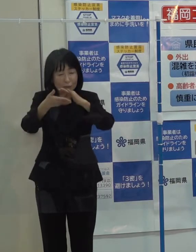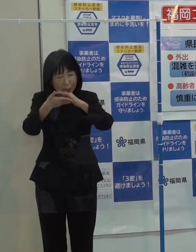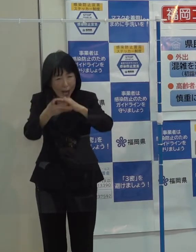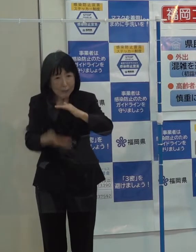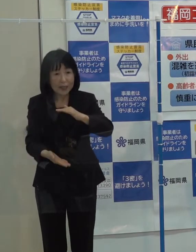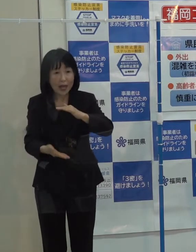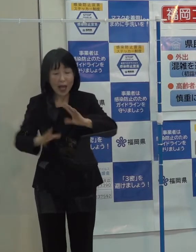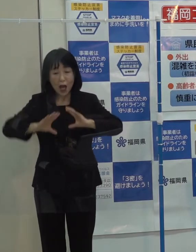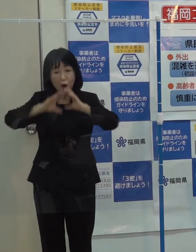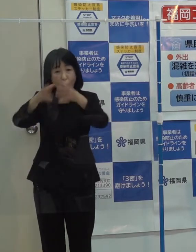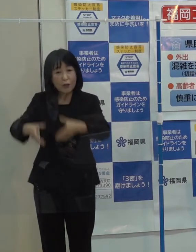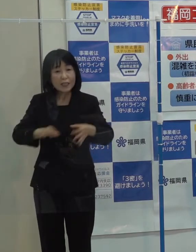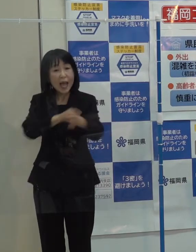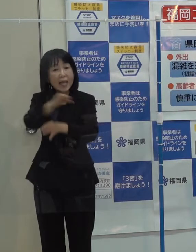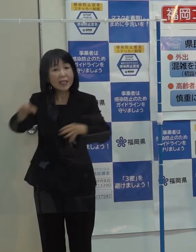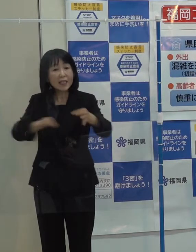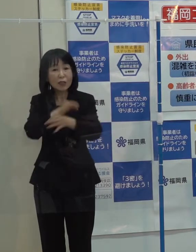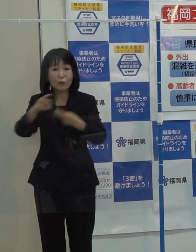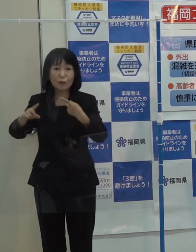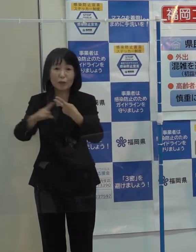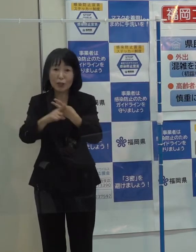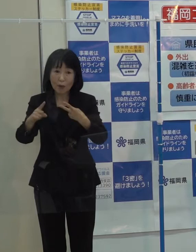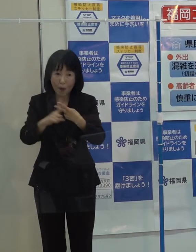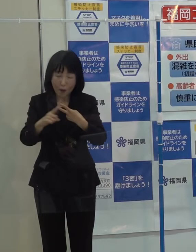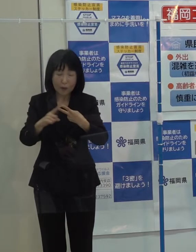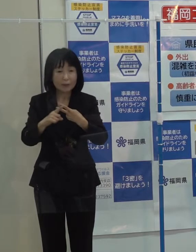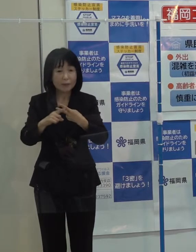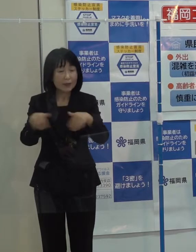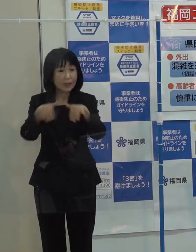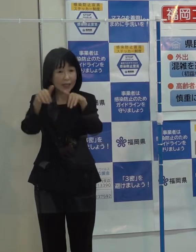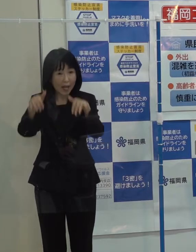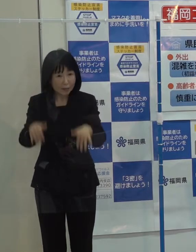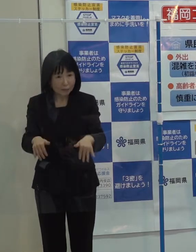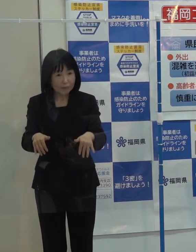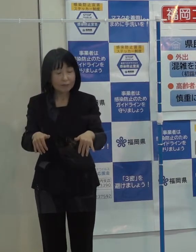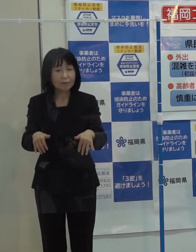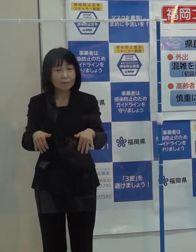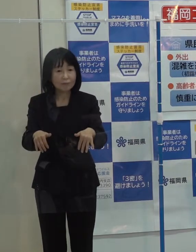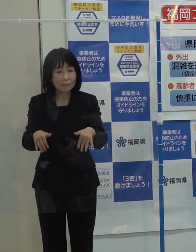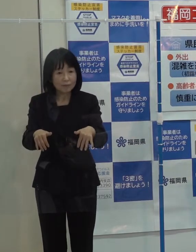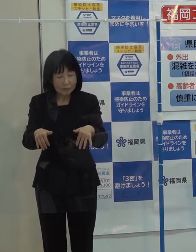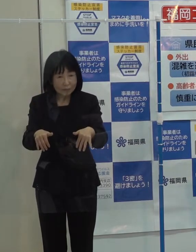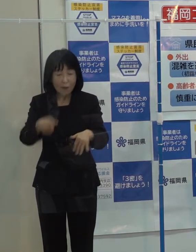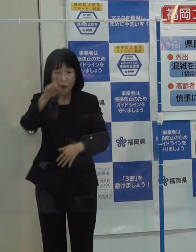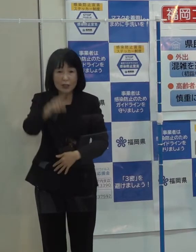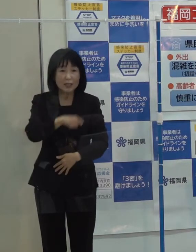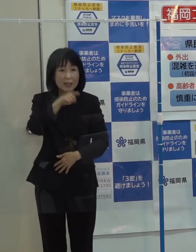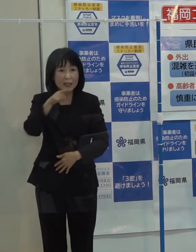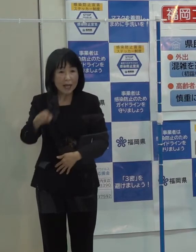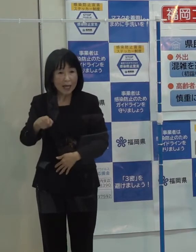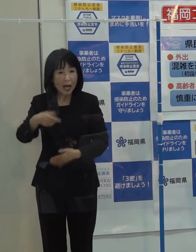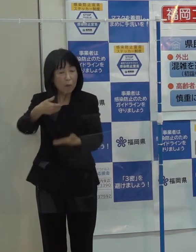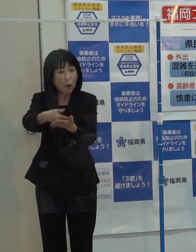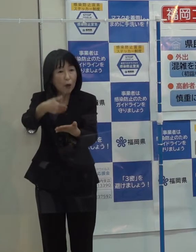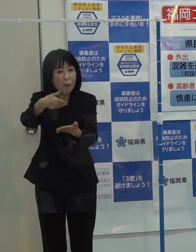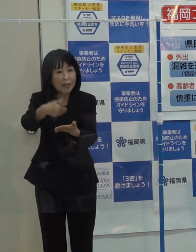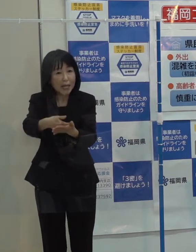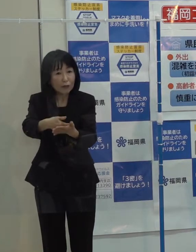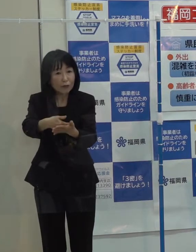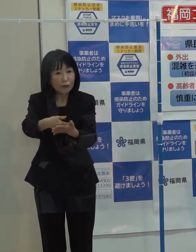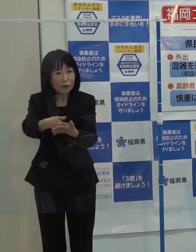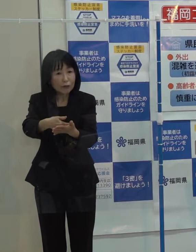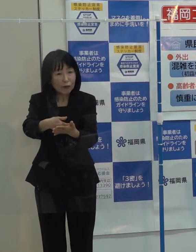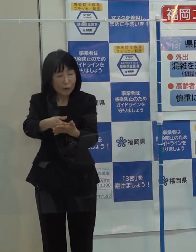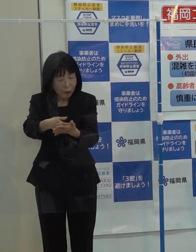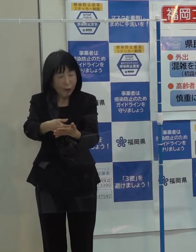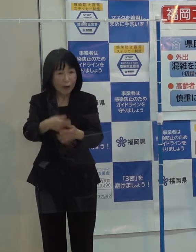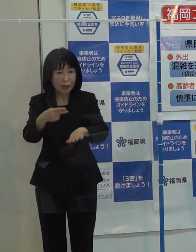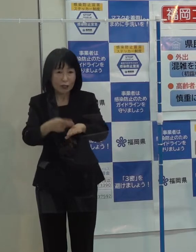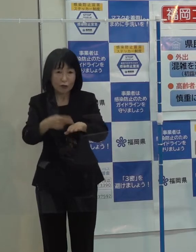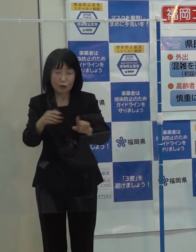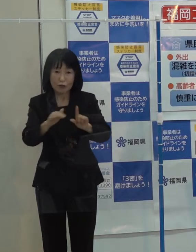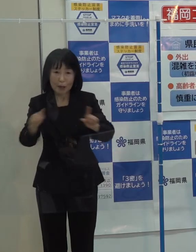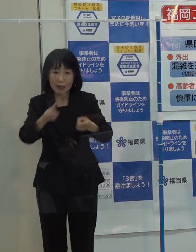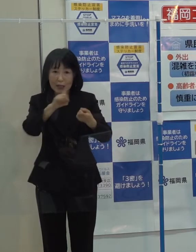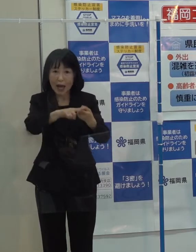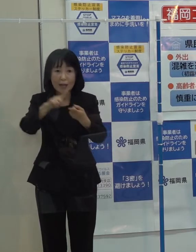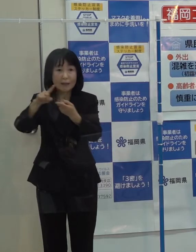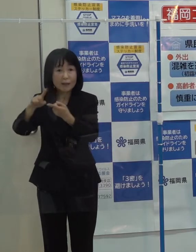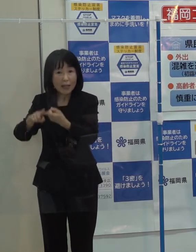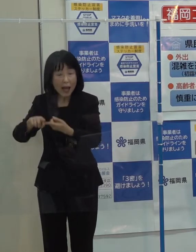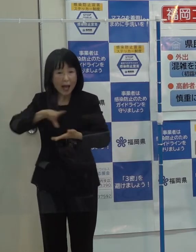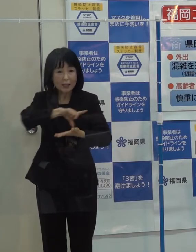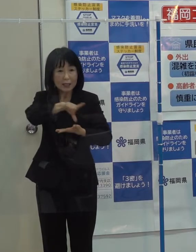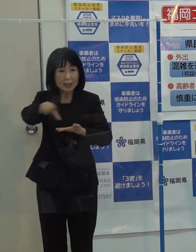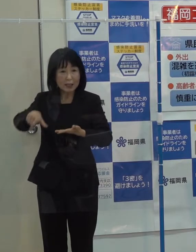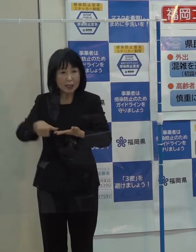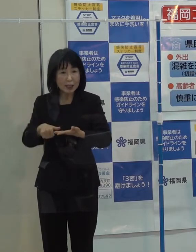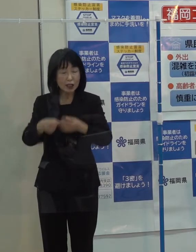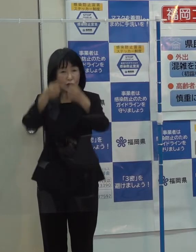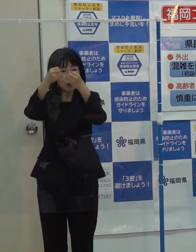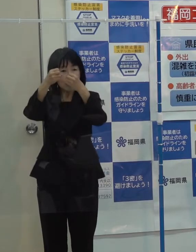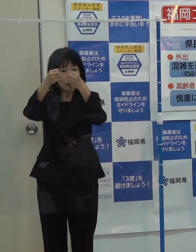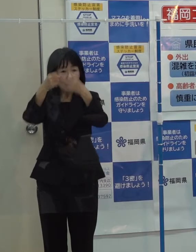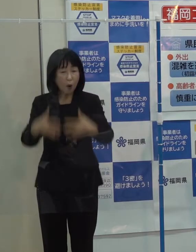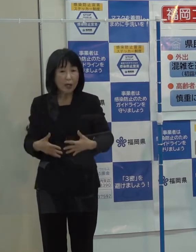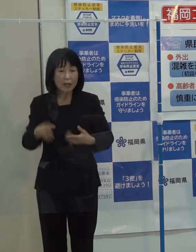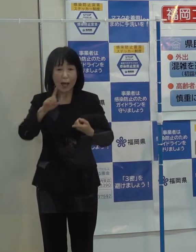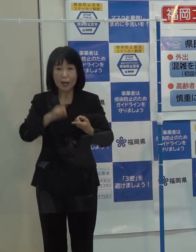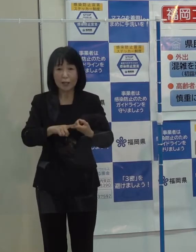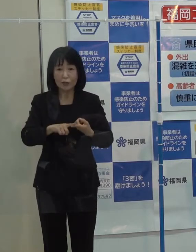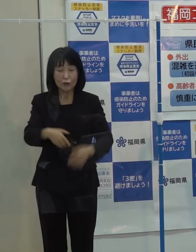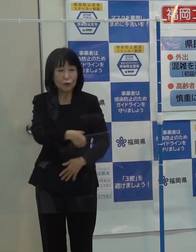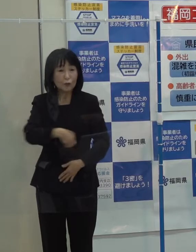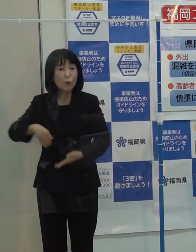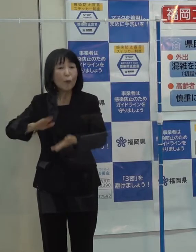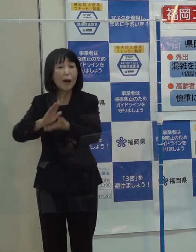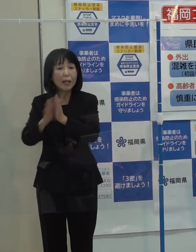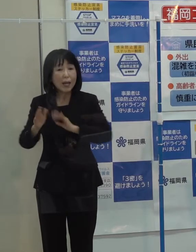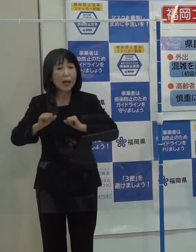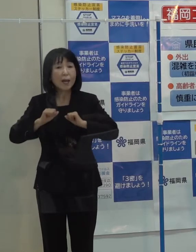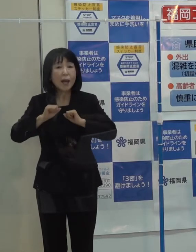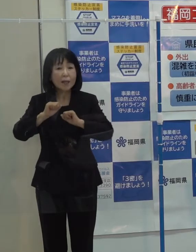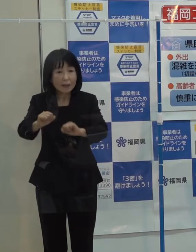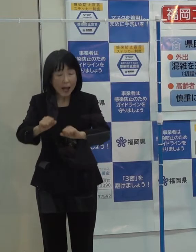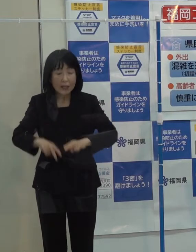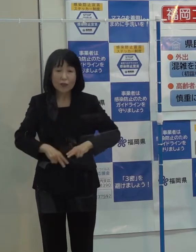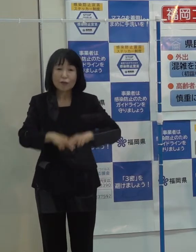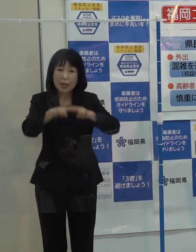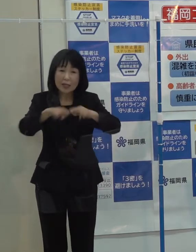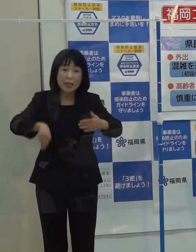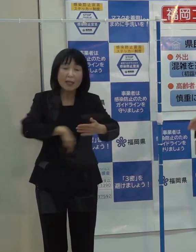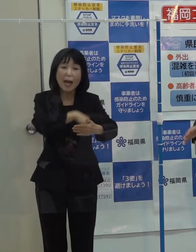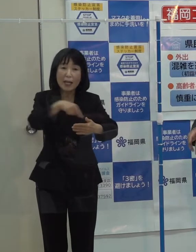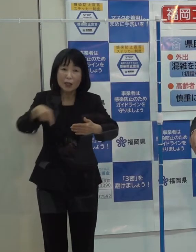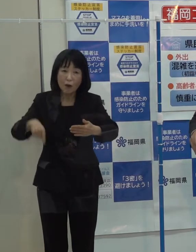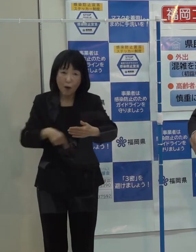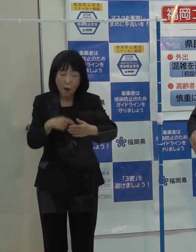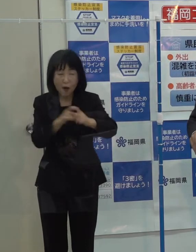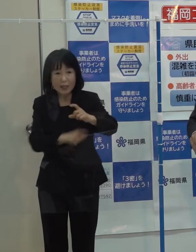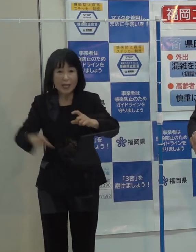国際金融機能の機関 あるいは人材が求めているスペックに合うような地域になる条件について県が今までやってきたことを研ぎ澄ませていきたいということで